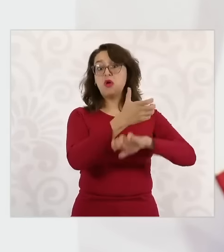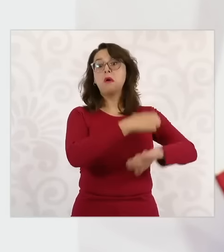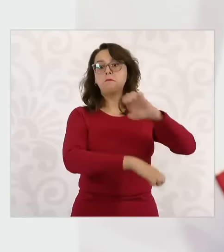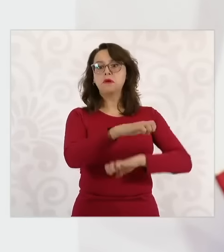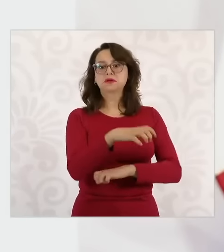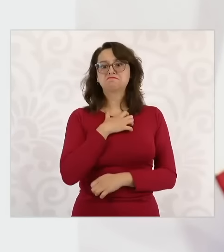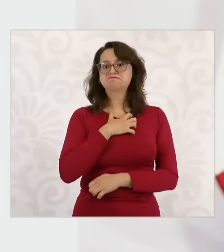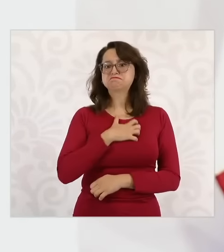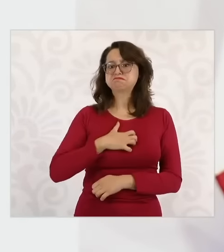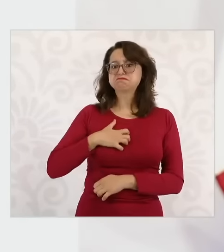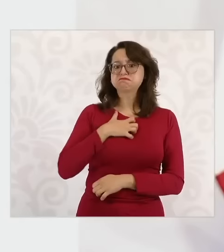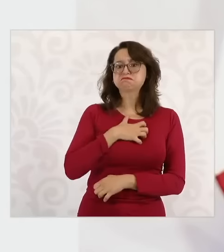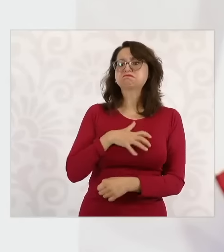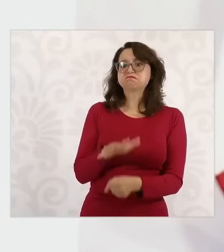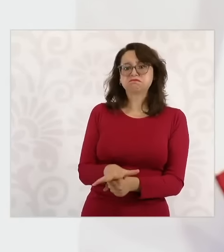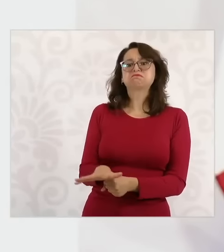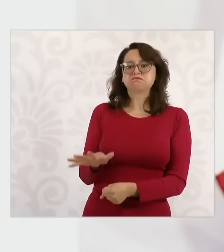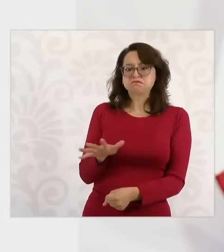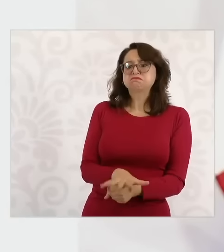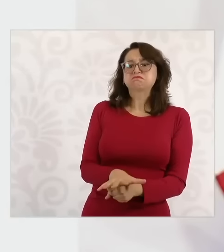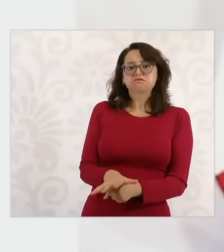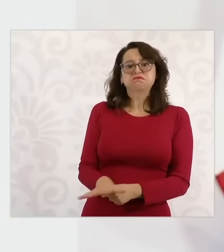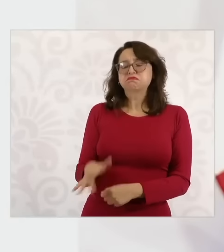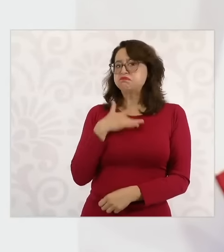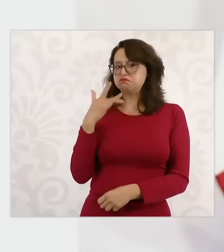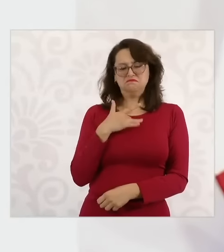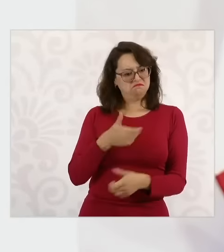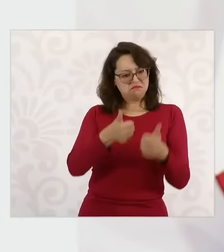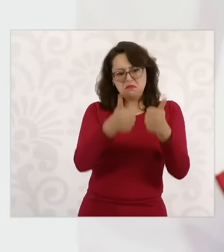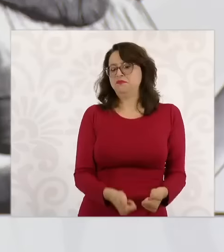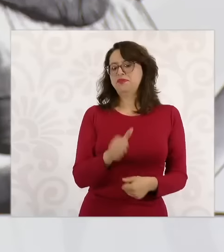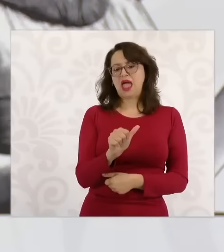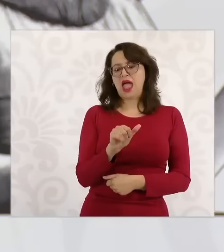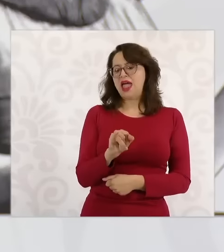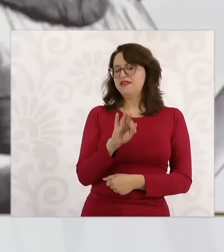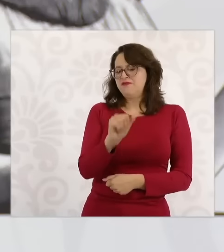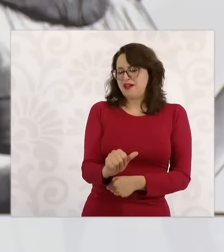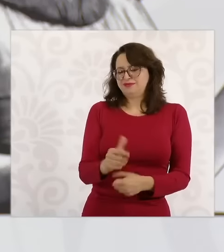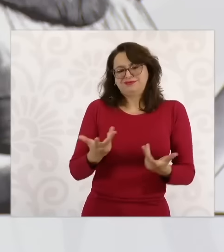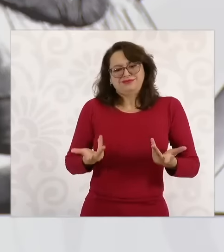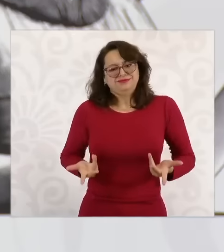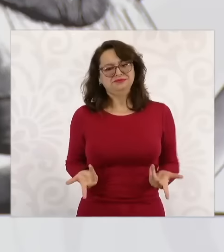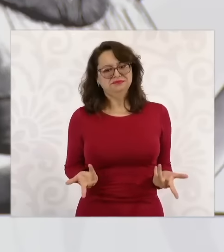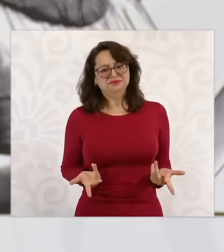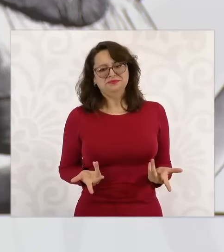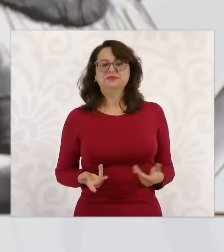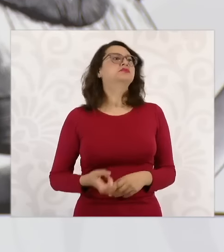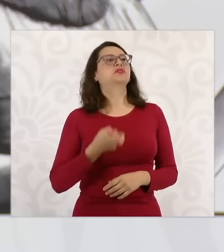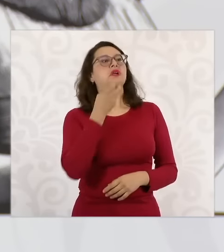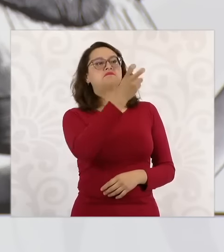están muy contentas con la carga dedicada en el AIFA. Entonces, no estamos de acuerdo con